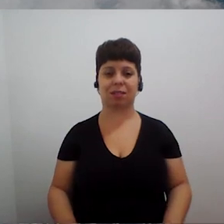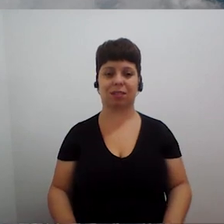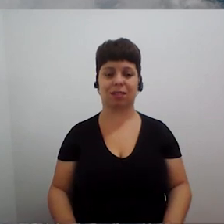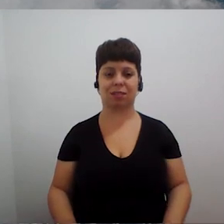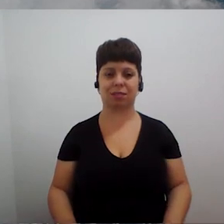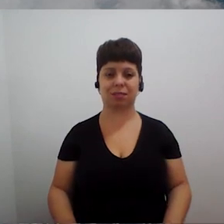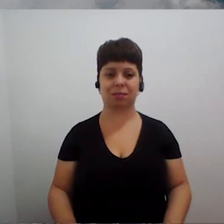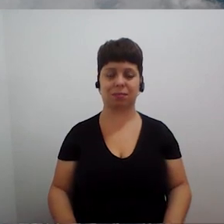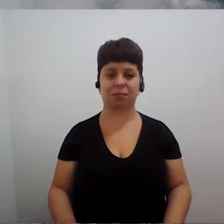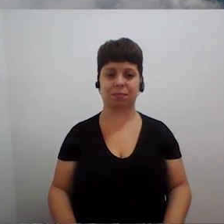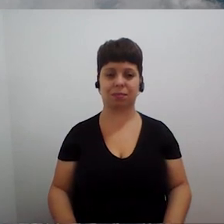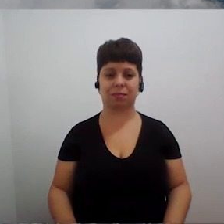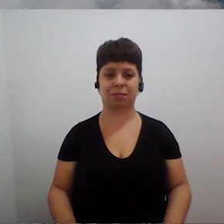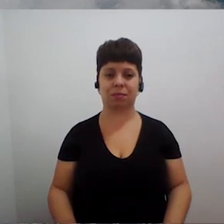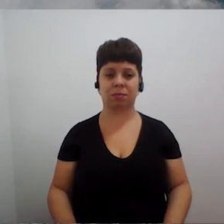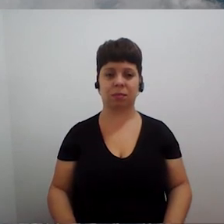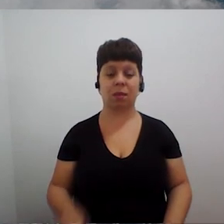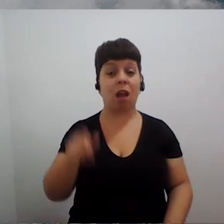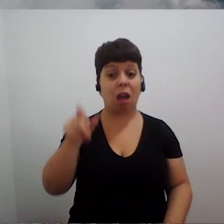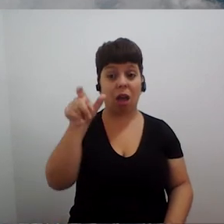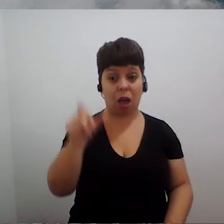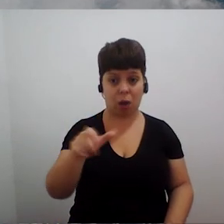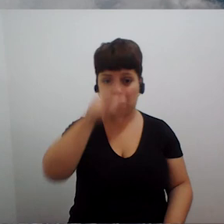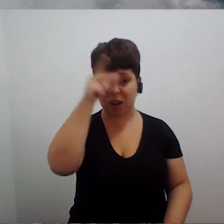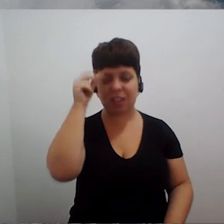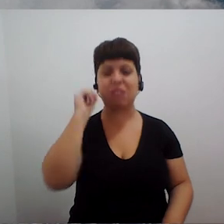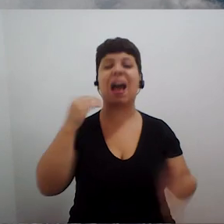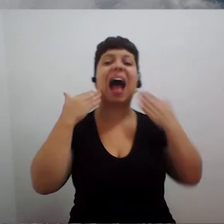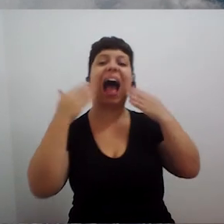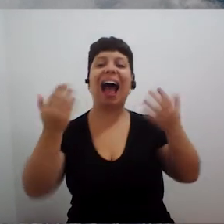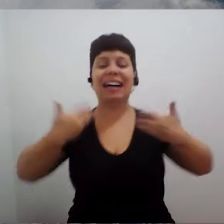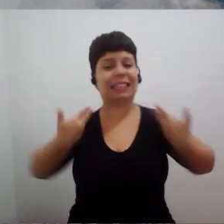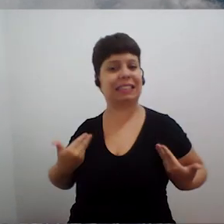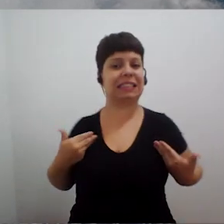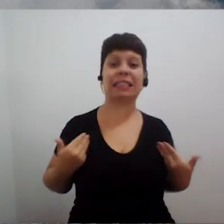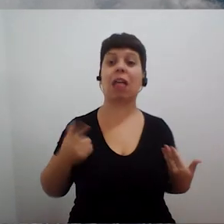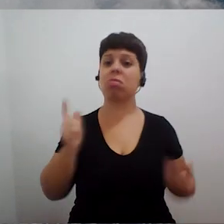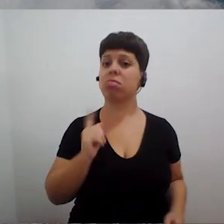ele é um cara aqui que ele não fica querendo aparecer